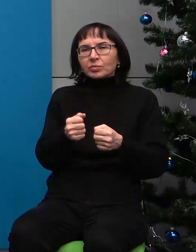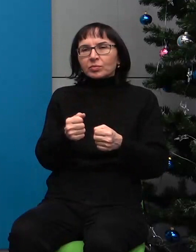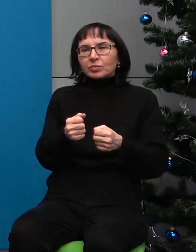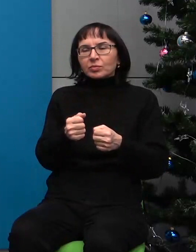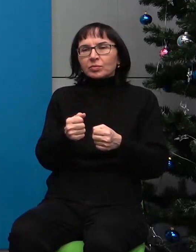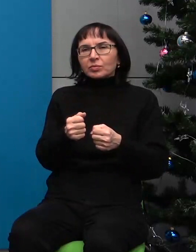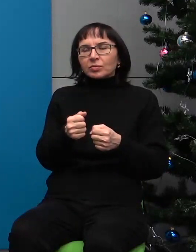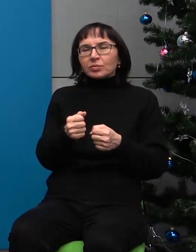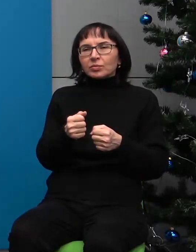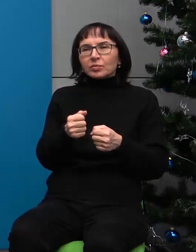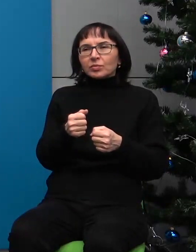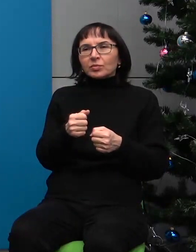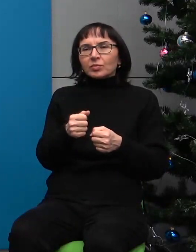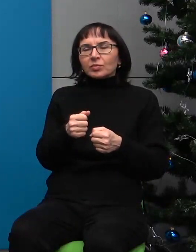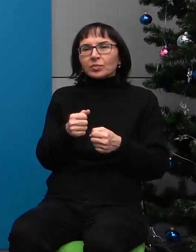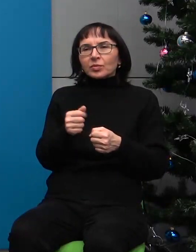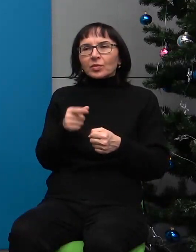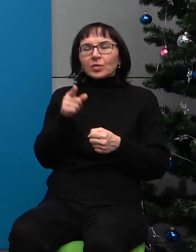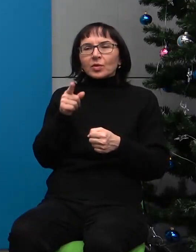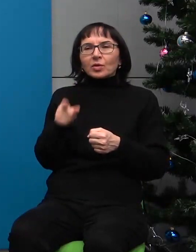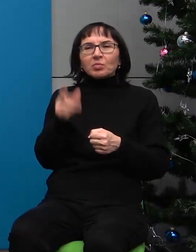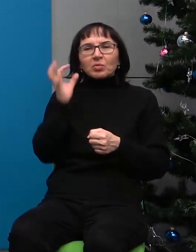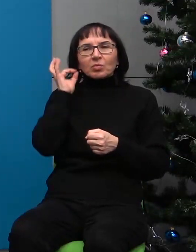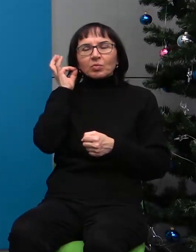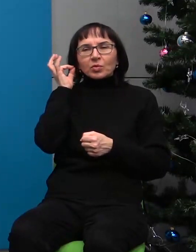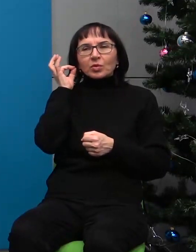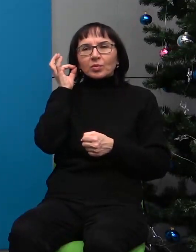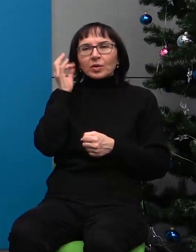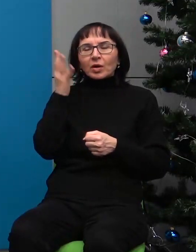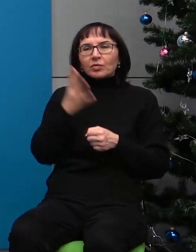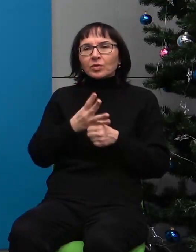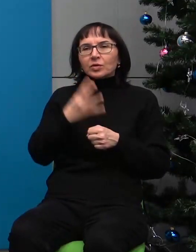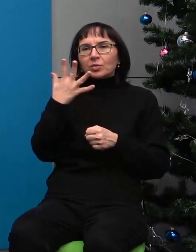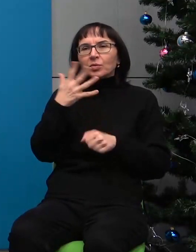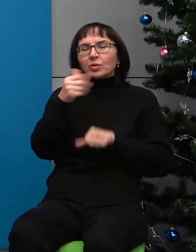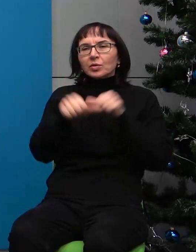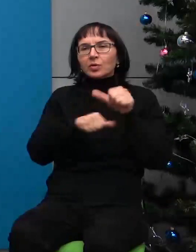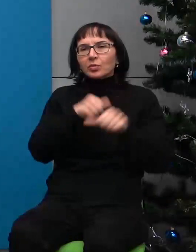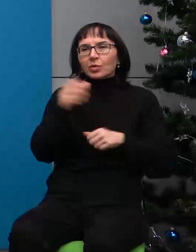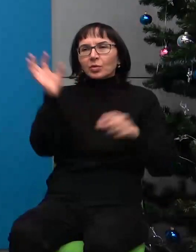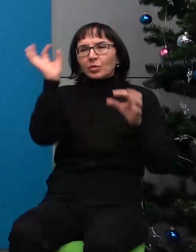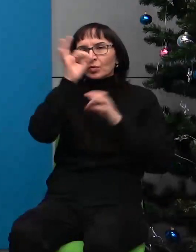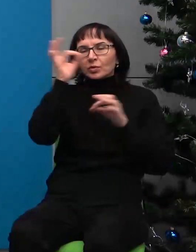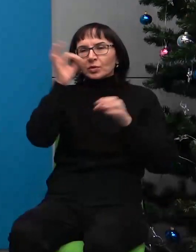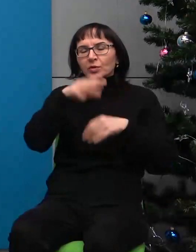I ta Simon Kardashian w 1945 roku w styczniu szła w Marszu Śmierci z Auschwitz